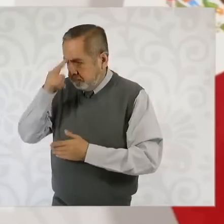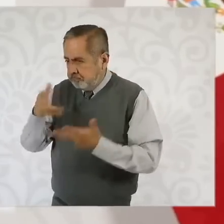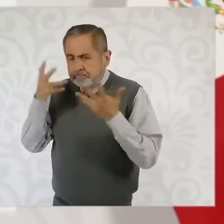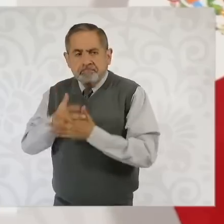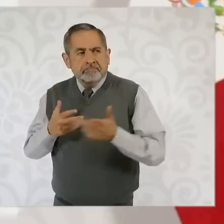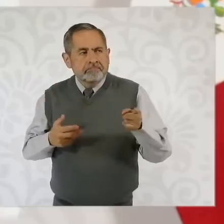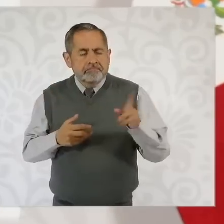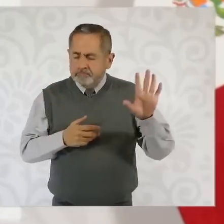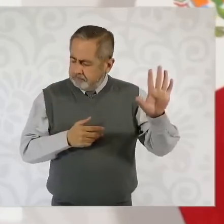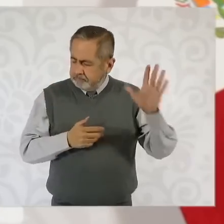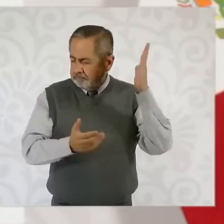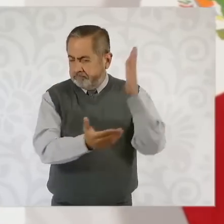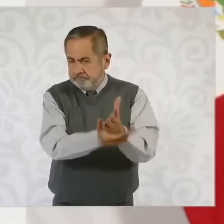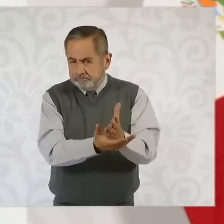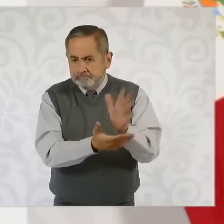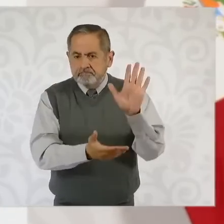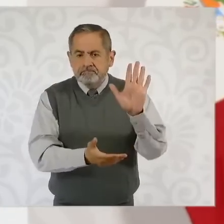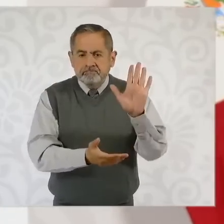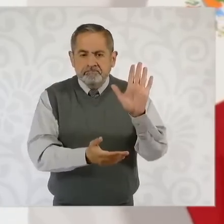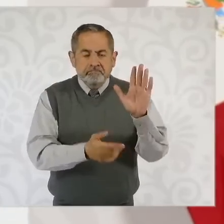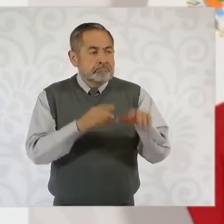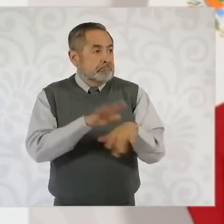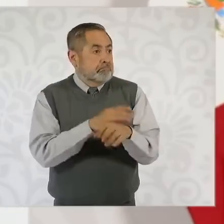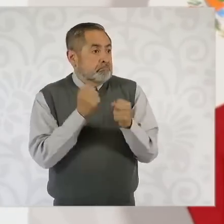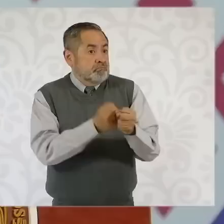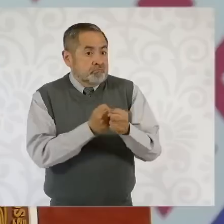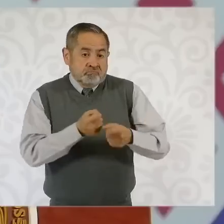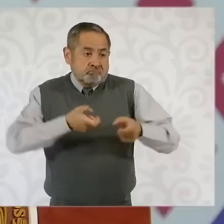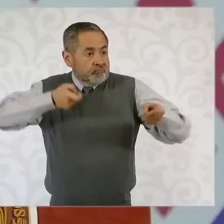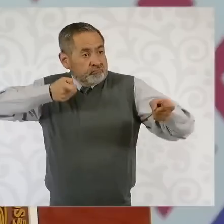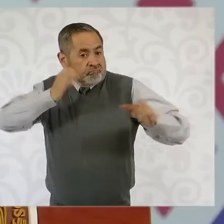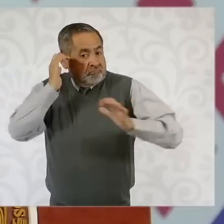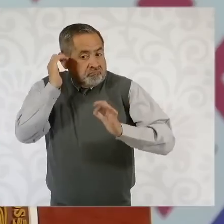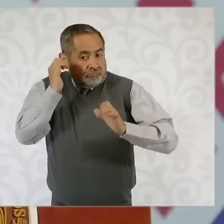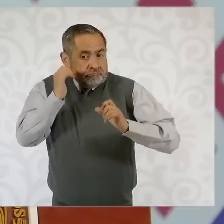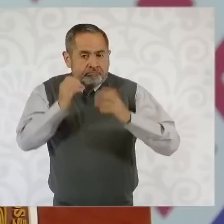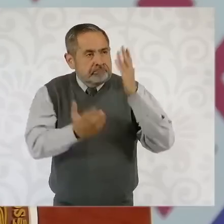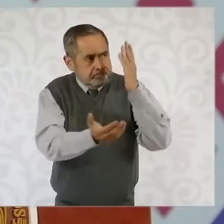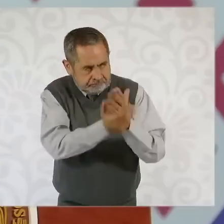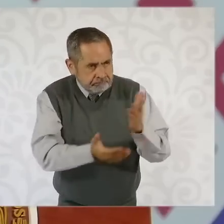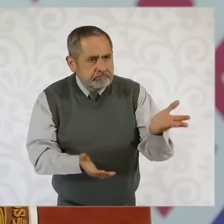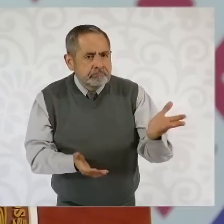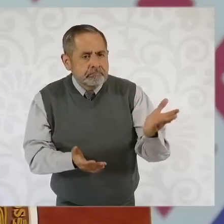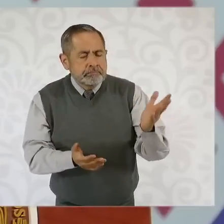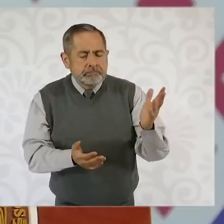las armas pero particularmente las de alto poder entonces fue reconocido esto y fue reconocido